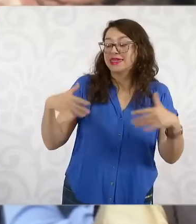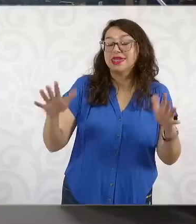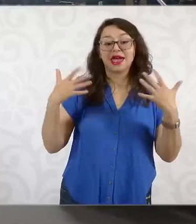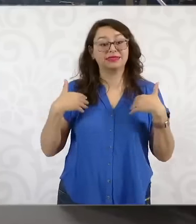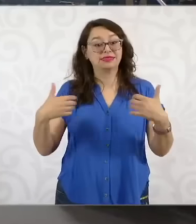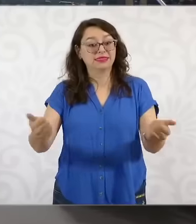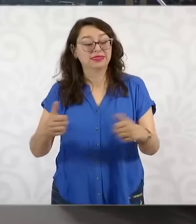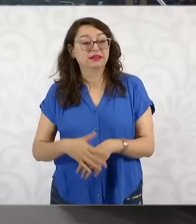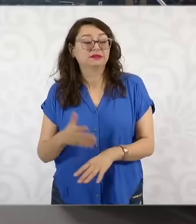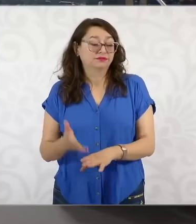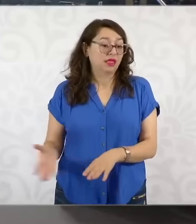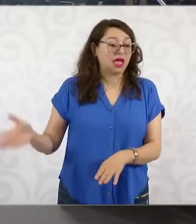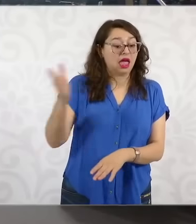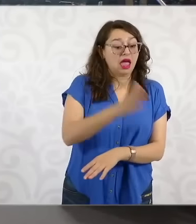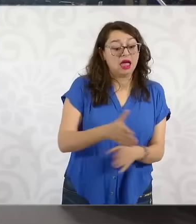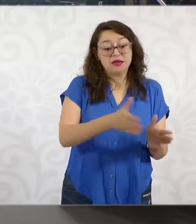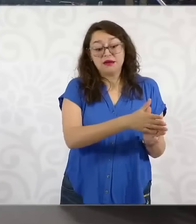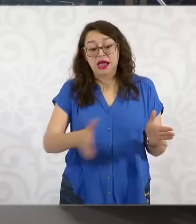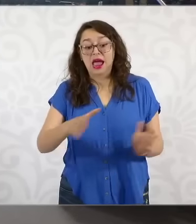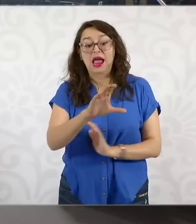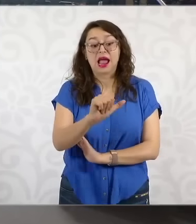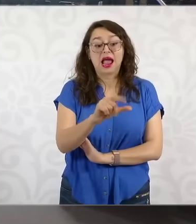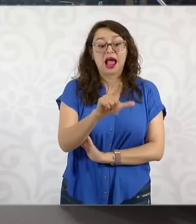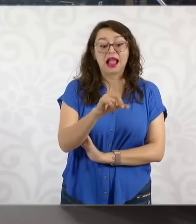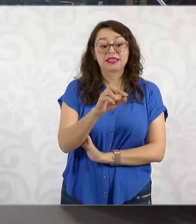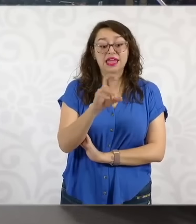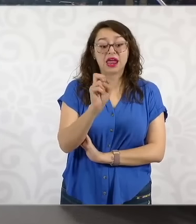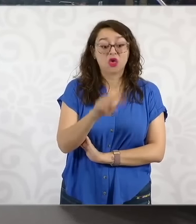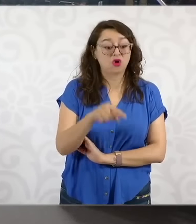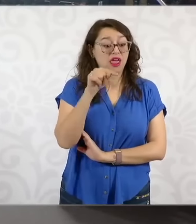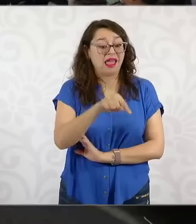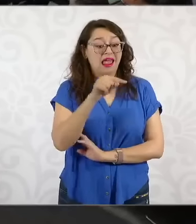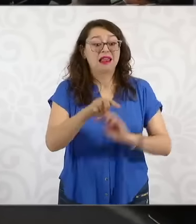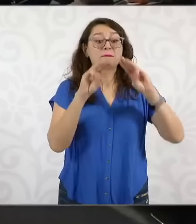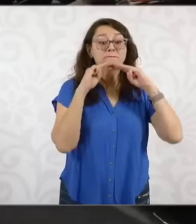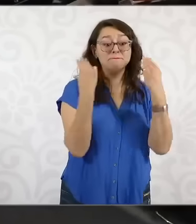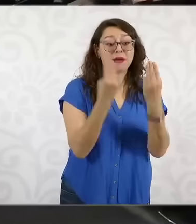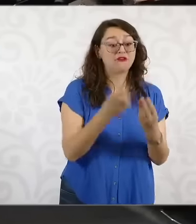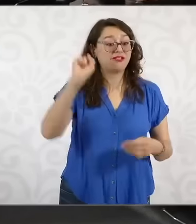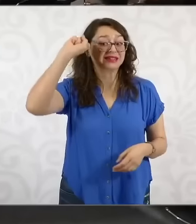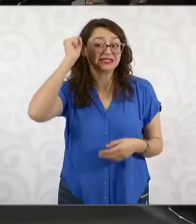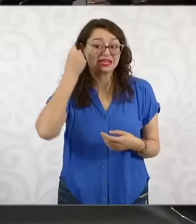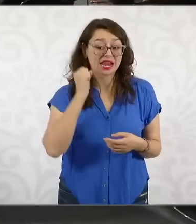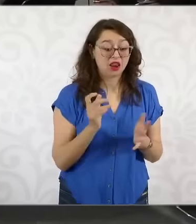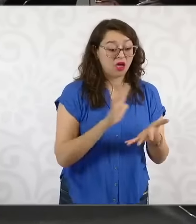usted lo recordaba, este vínculo directo con el cártel de Sinaloa que tuvo Genaro García Luna,